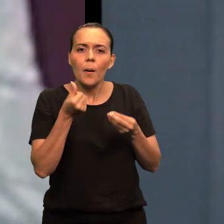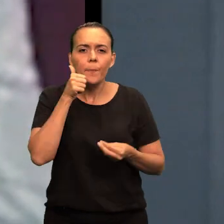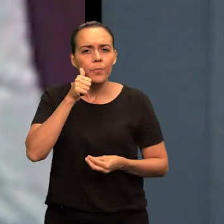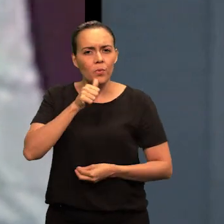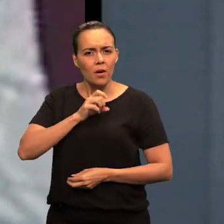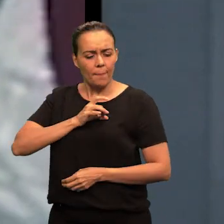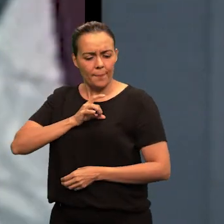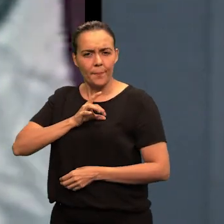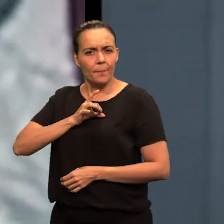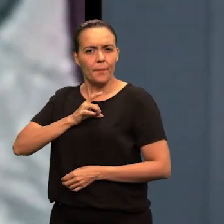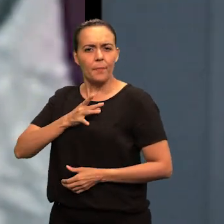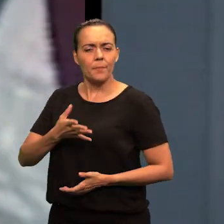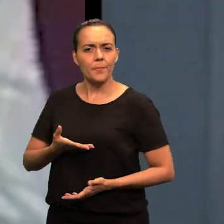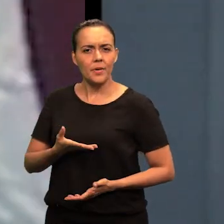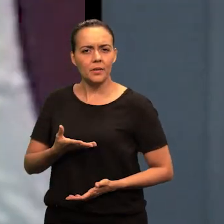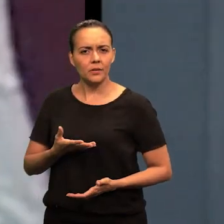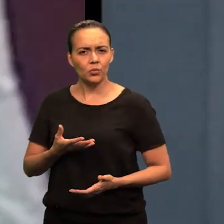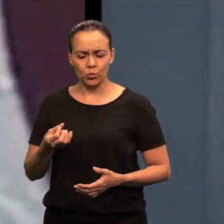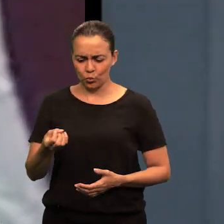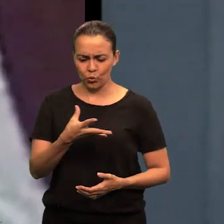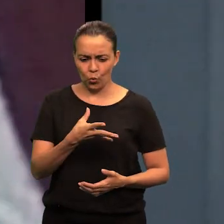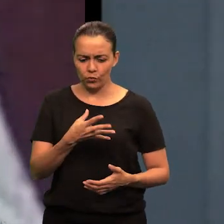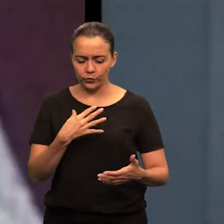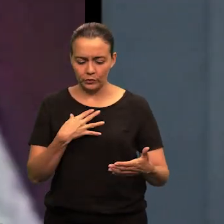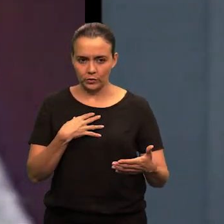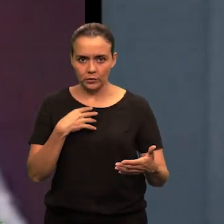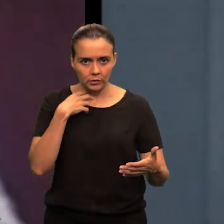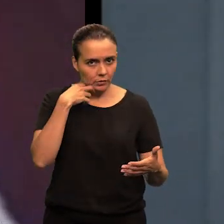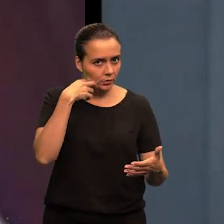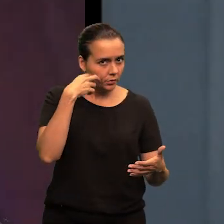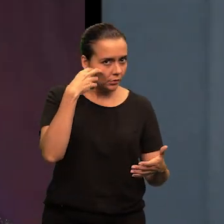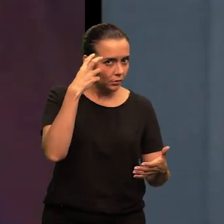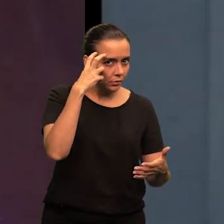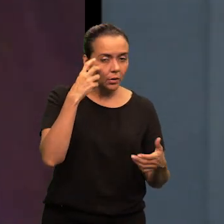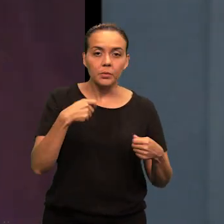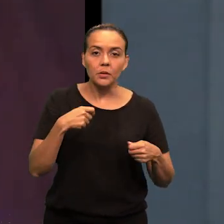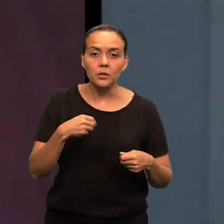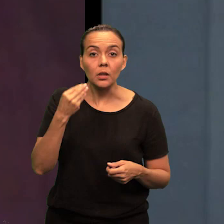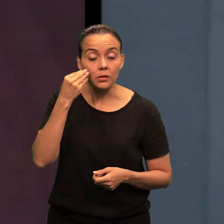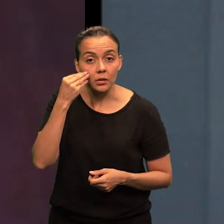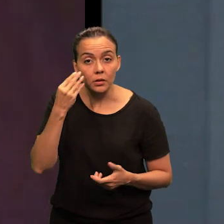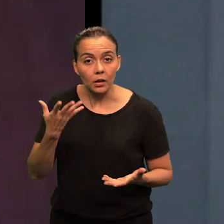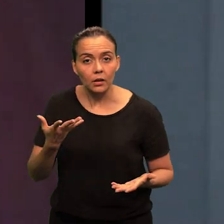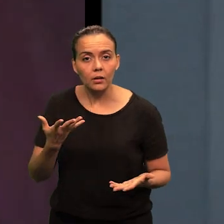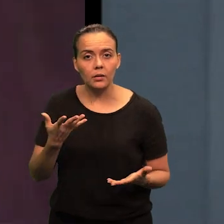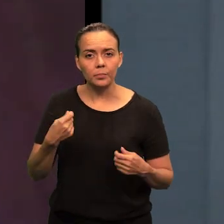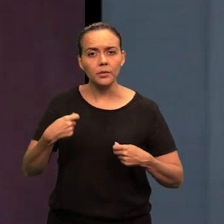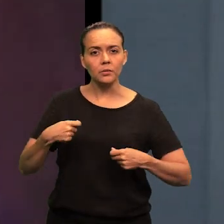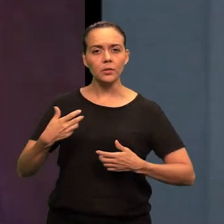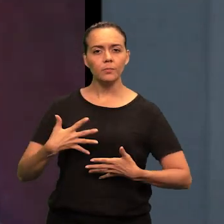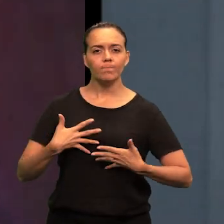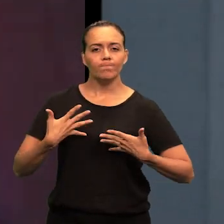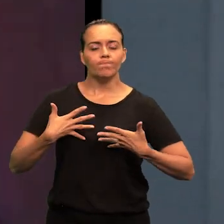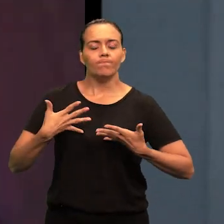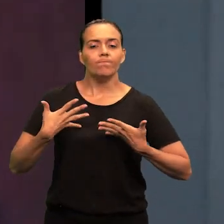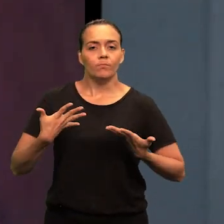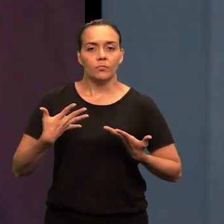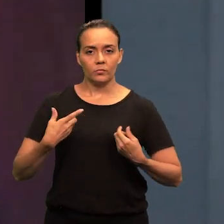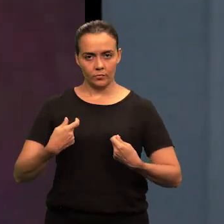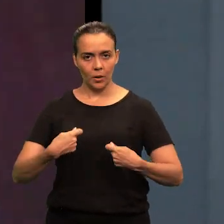de tentar coisas novas é um fator muito, muito importante. Clinicamente falando. A ideia,